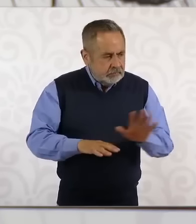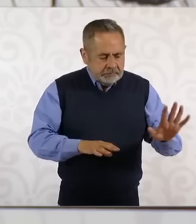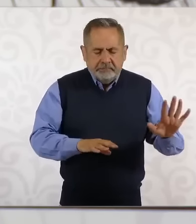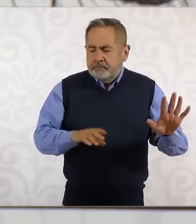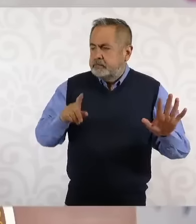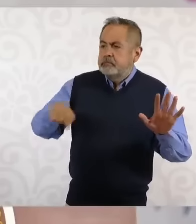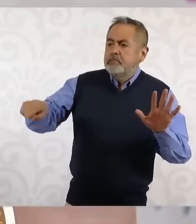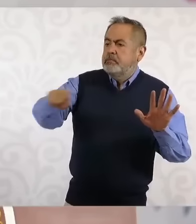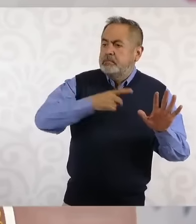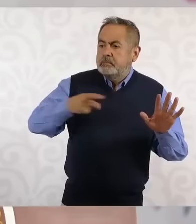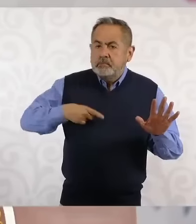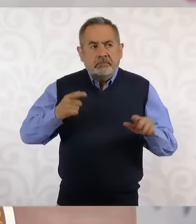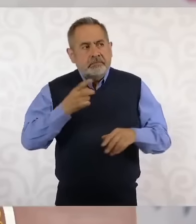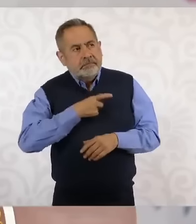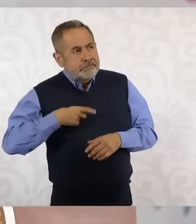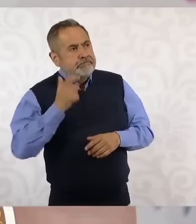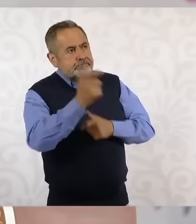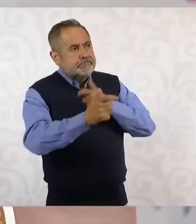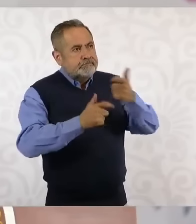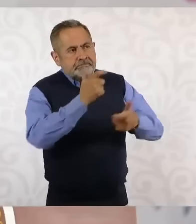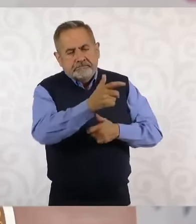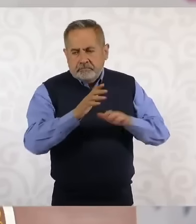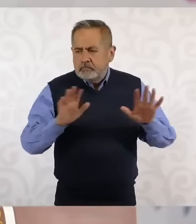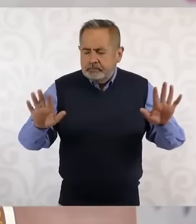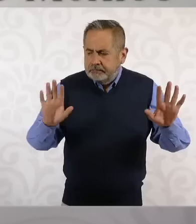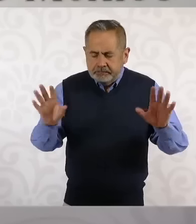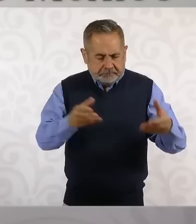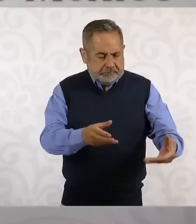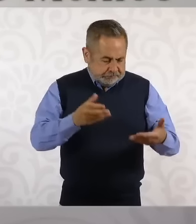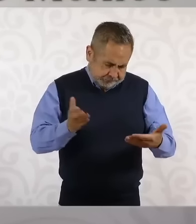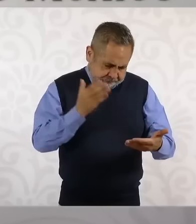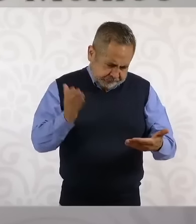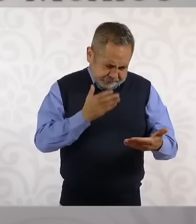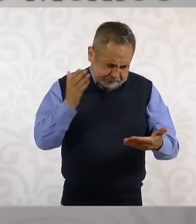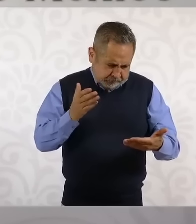ayudar a los deudores? Entonces, hay dos formas. Una, la liberación total de la deuda en caso de